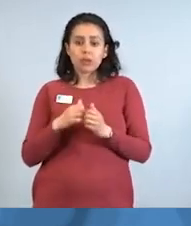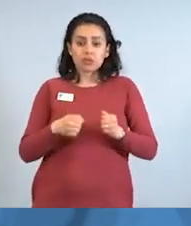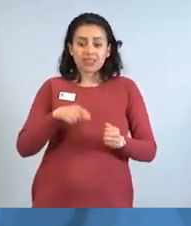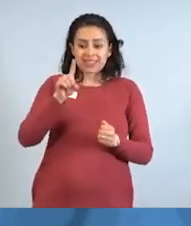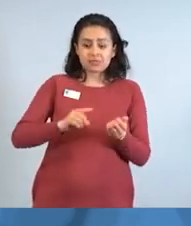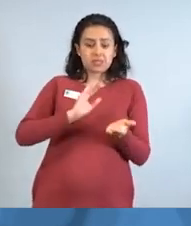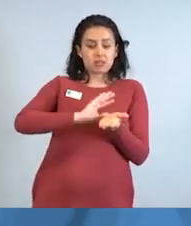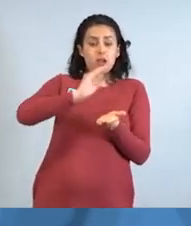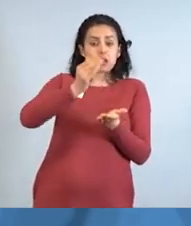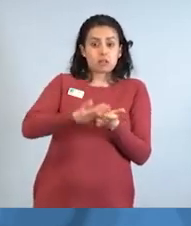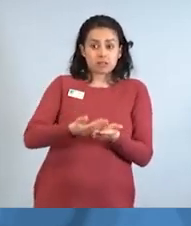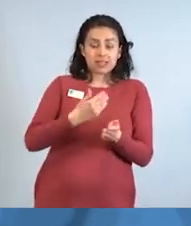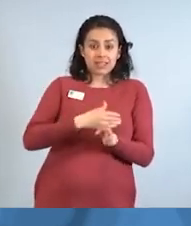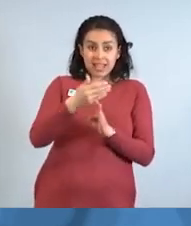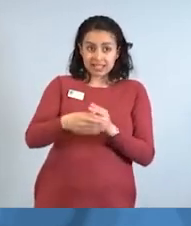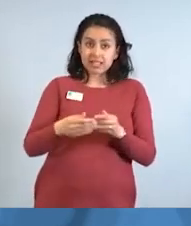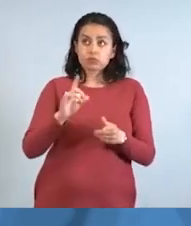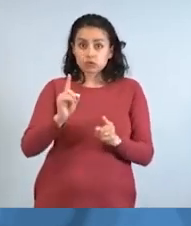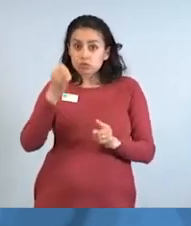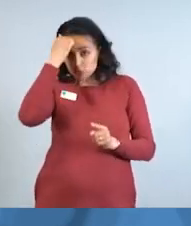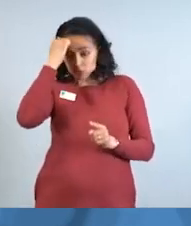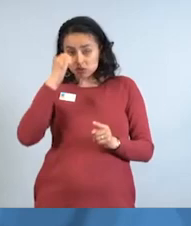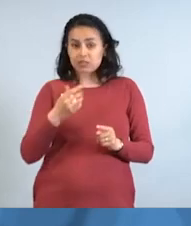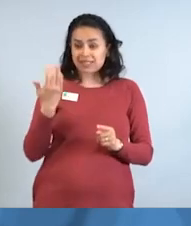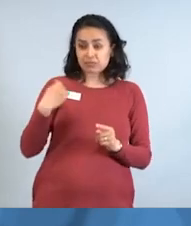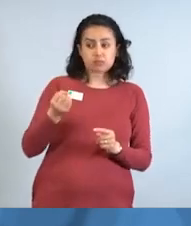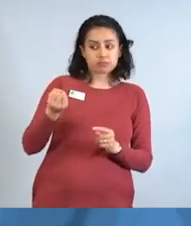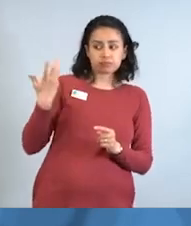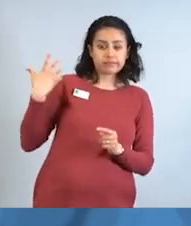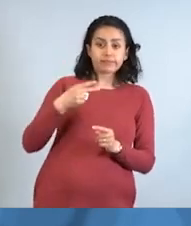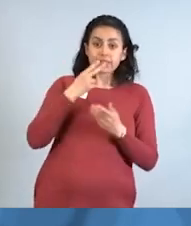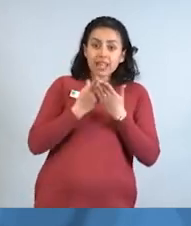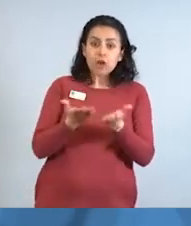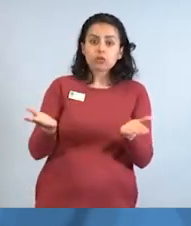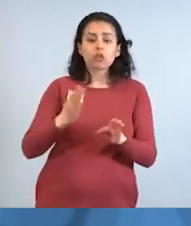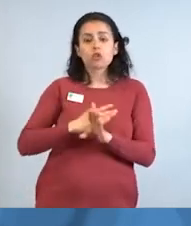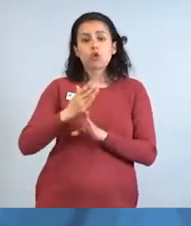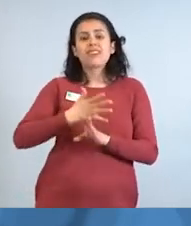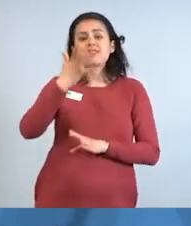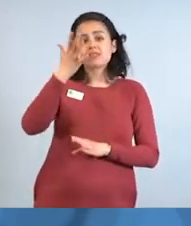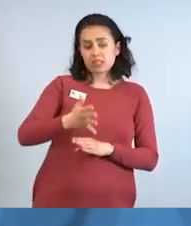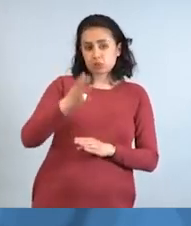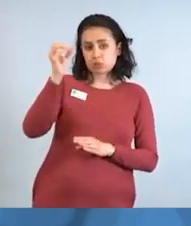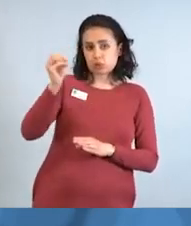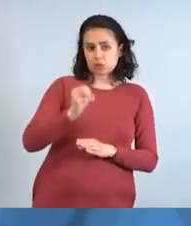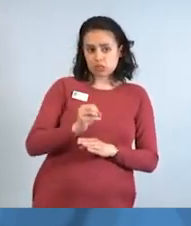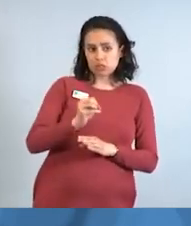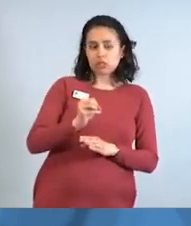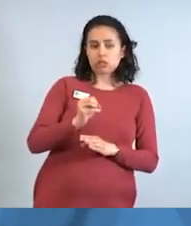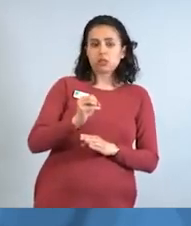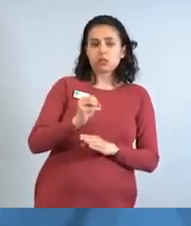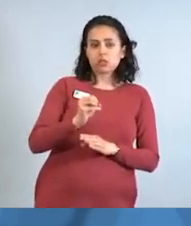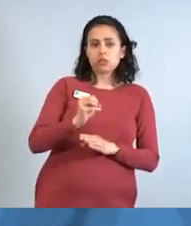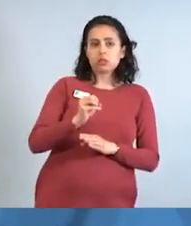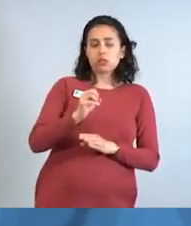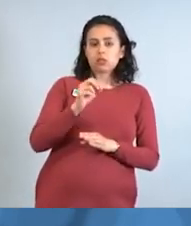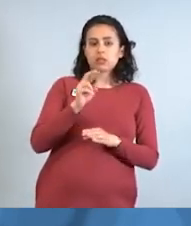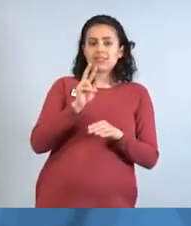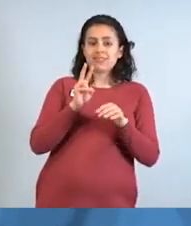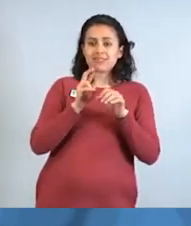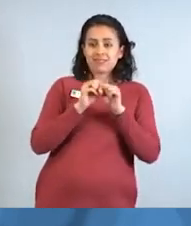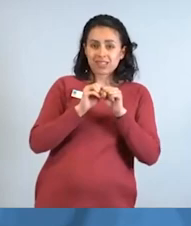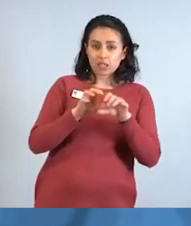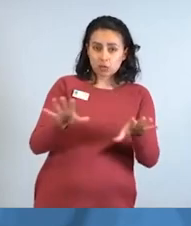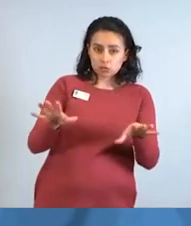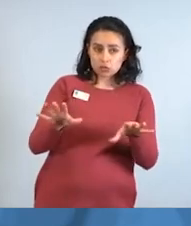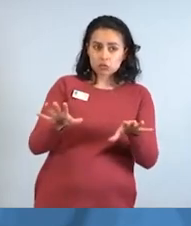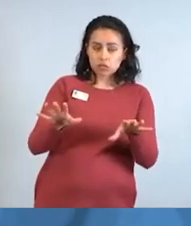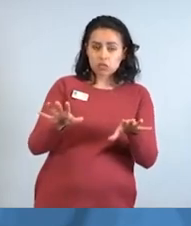jos muistatte näyttämäni sliden, viruksen kantaminen vähentyy n. 50%.